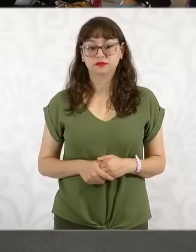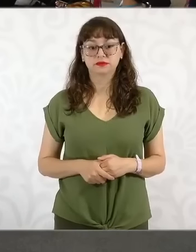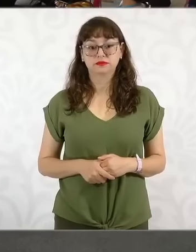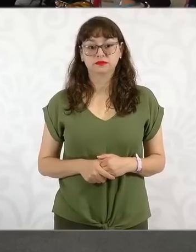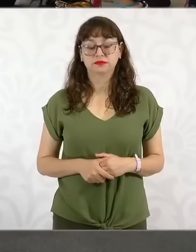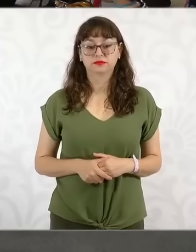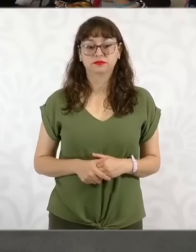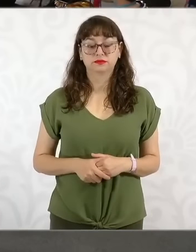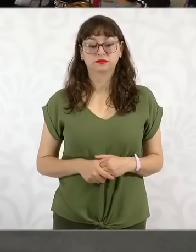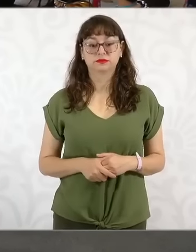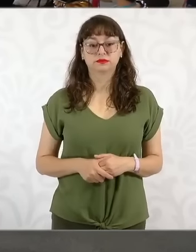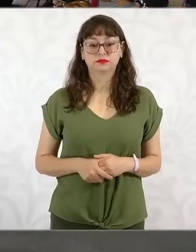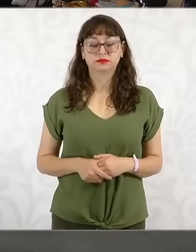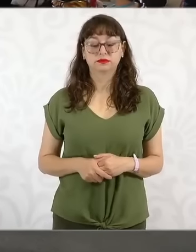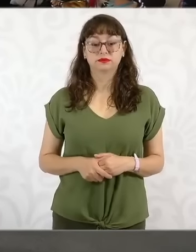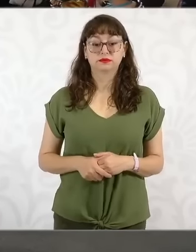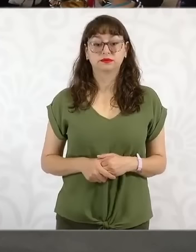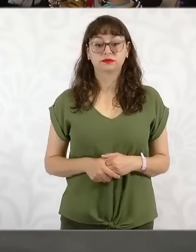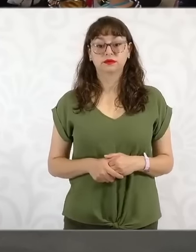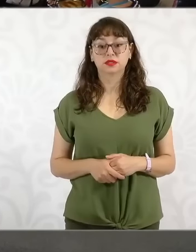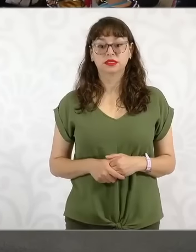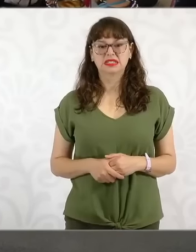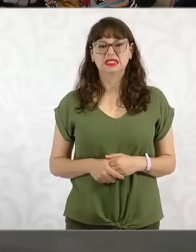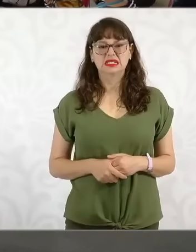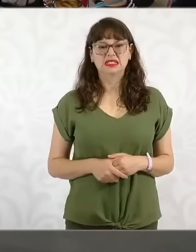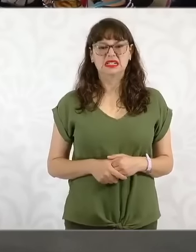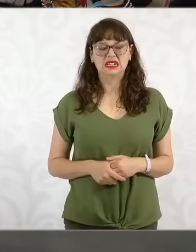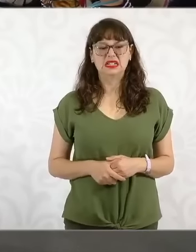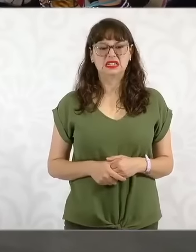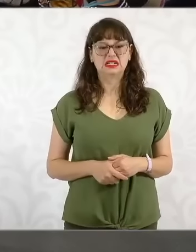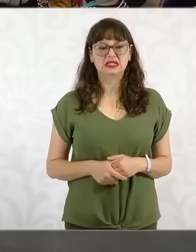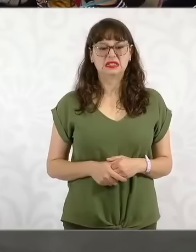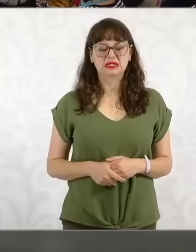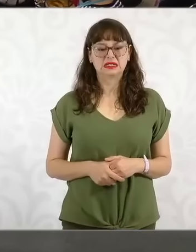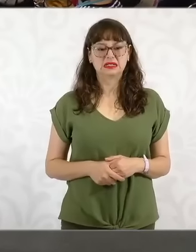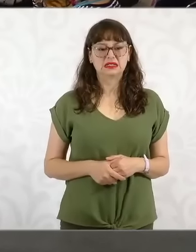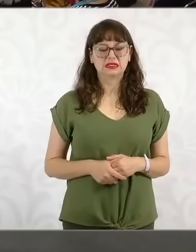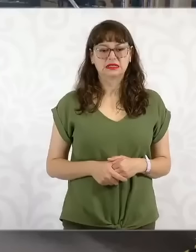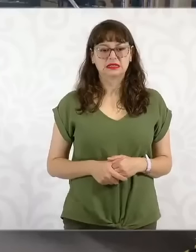por favor. [carraspeo]